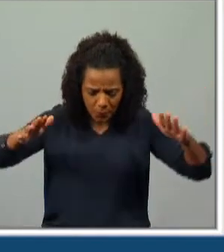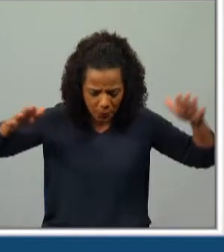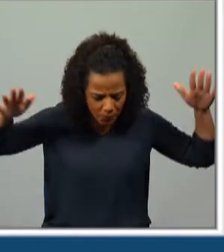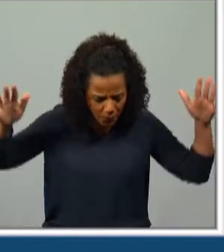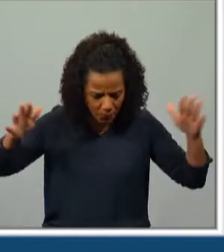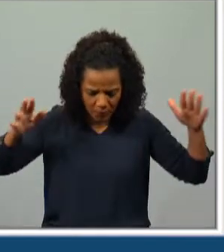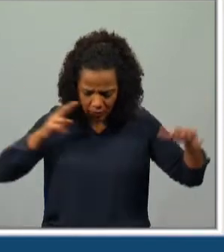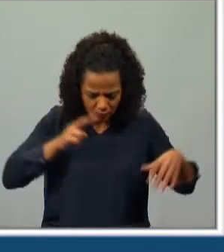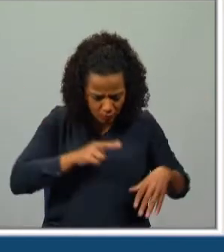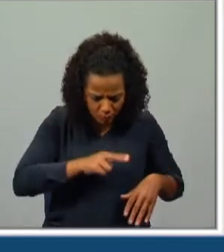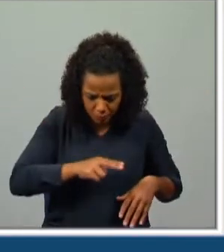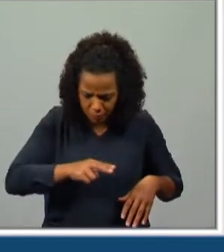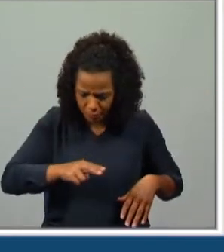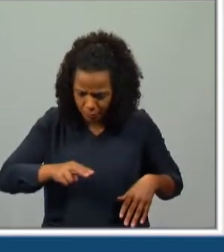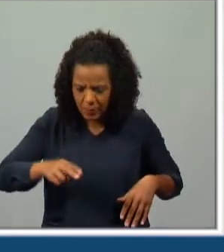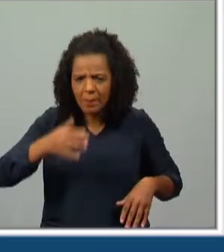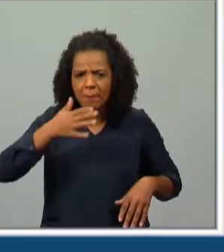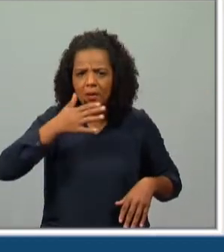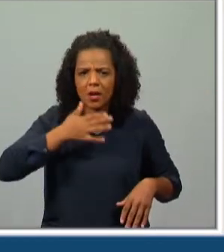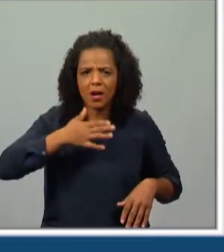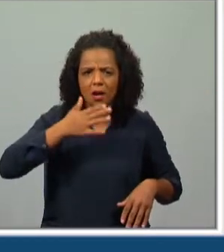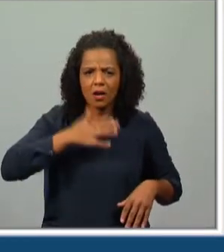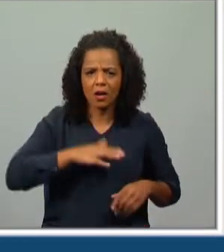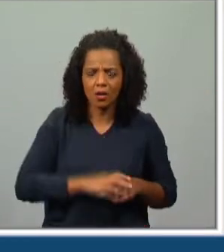se perfilava apenas como uma linha Branca Eu também alguns barcos 只是被勾勒為一條線White Me too some 小船